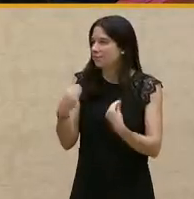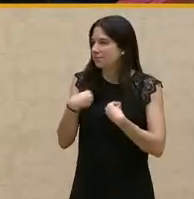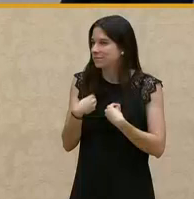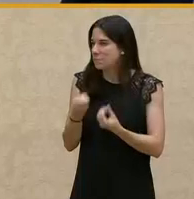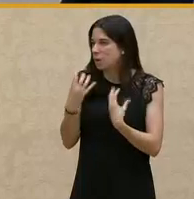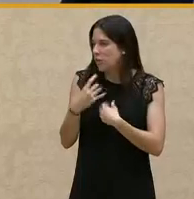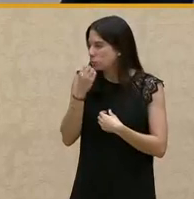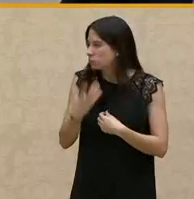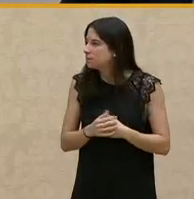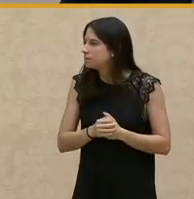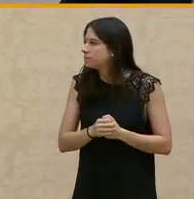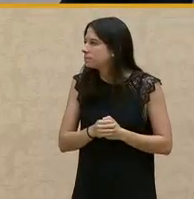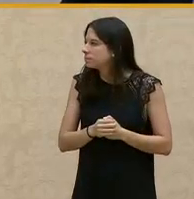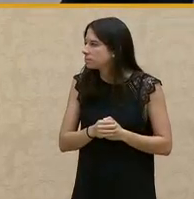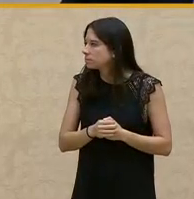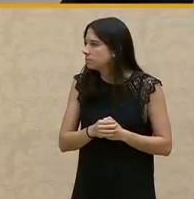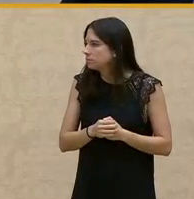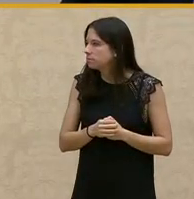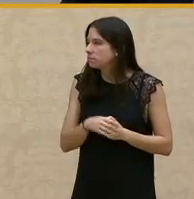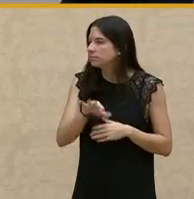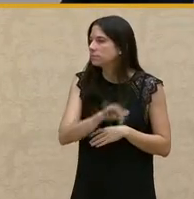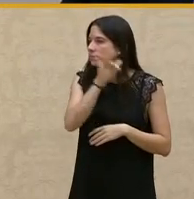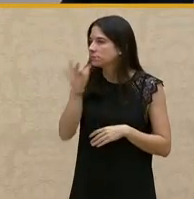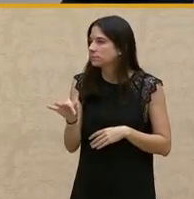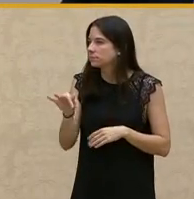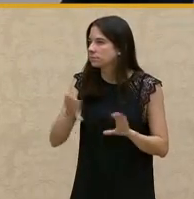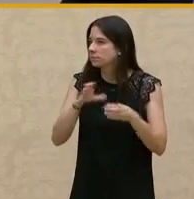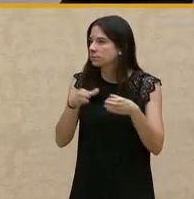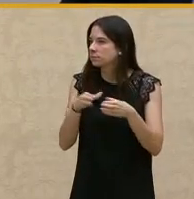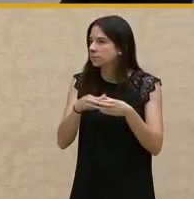Pasamos ahora al siguiente por orden de caída, que sería el Grupo Republicano,